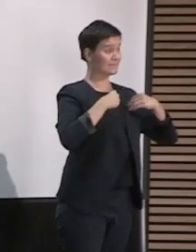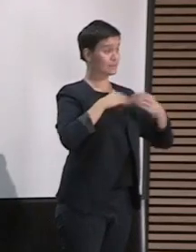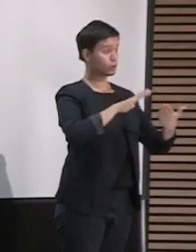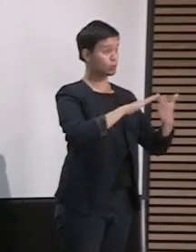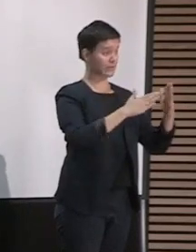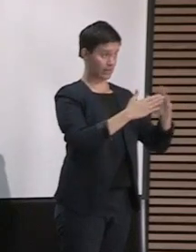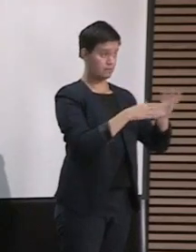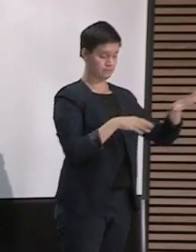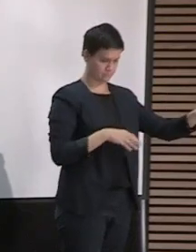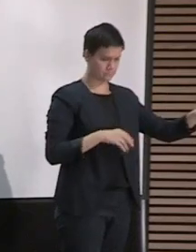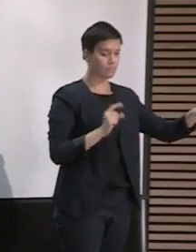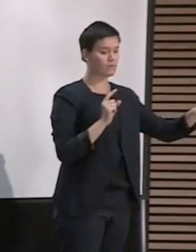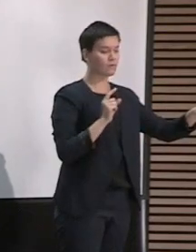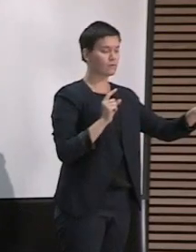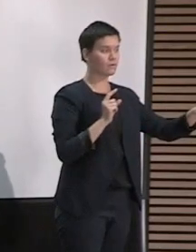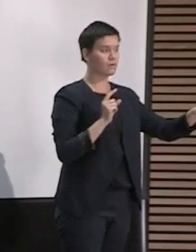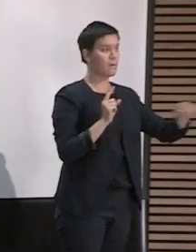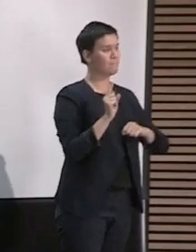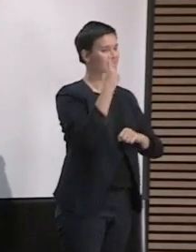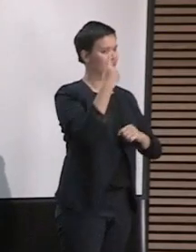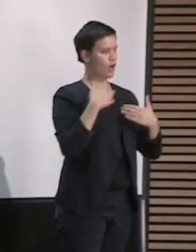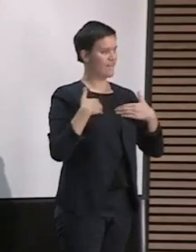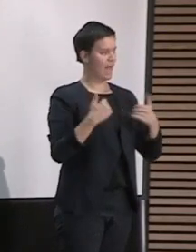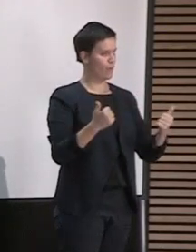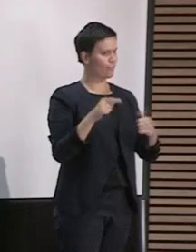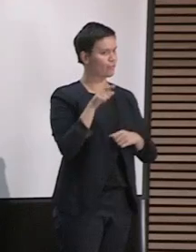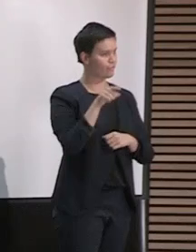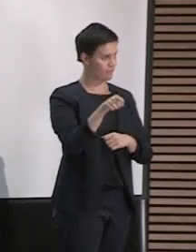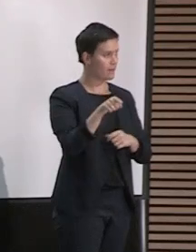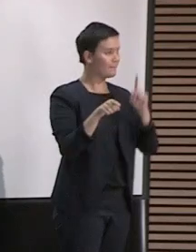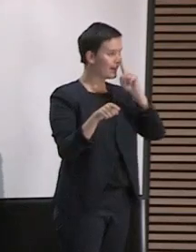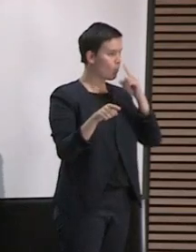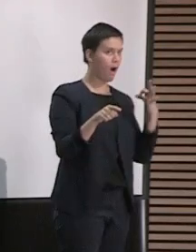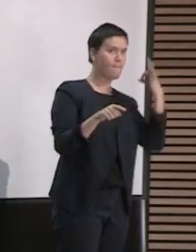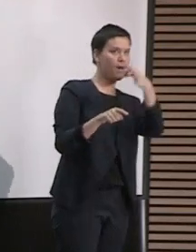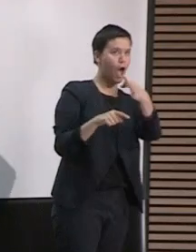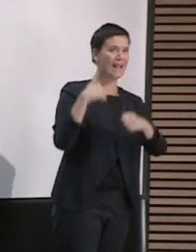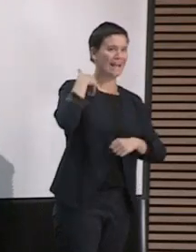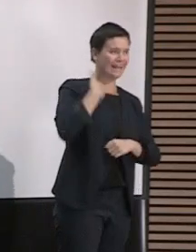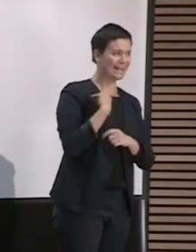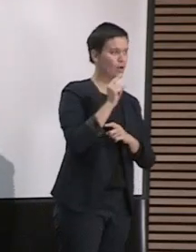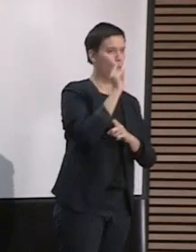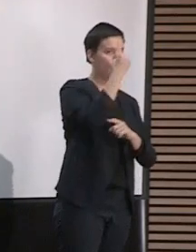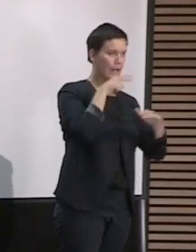tono i taua kaha ki te kamupene nei e tika ana kia whai waahi